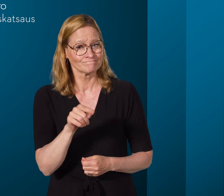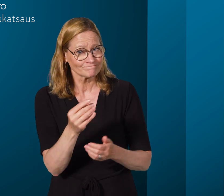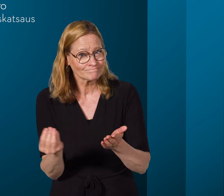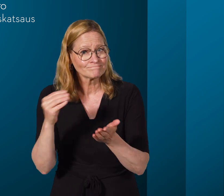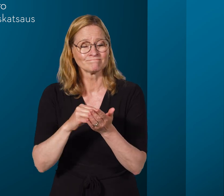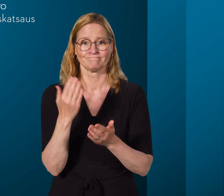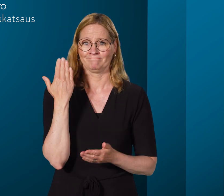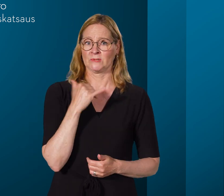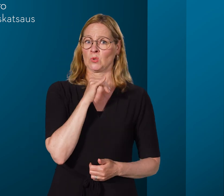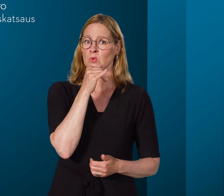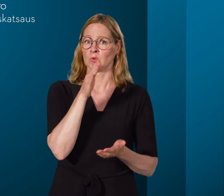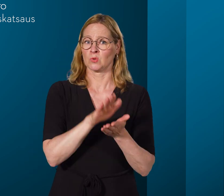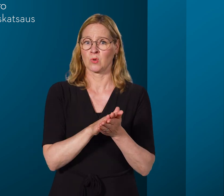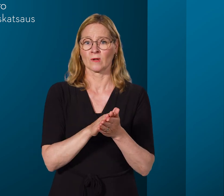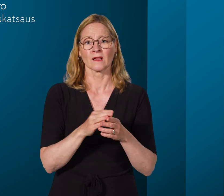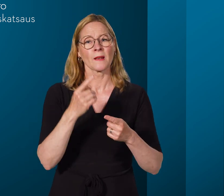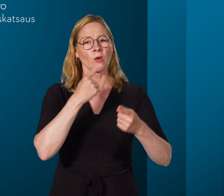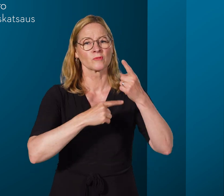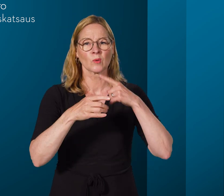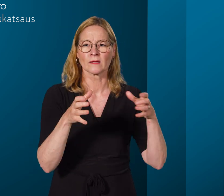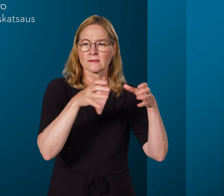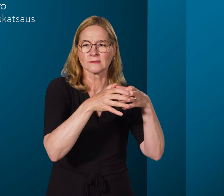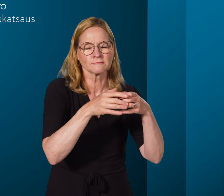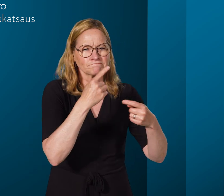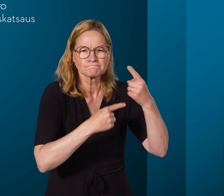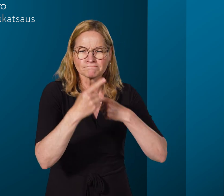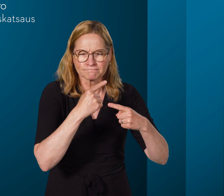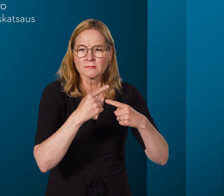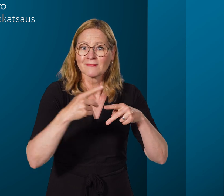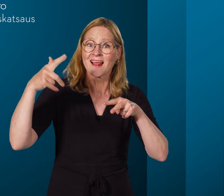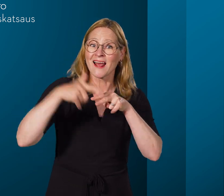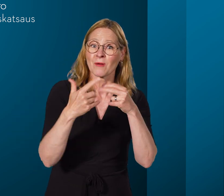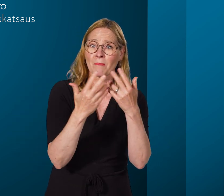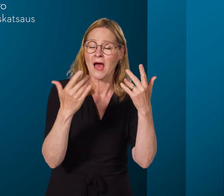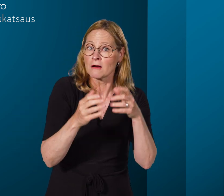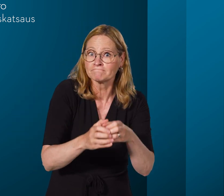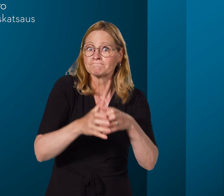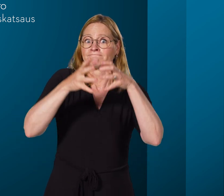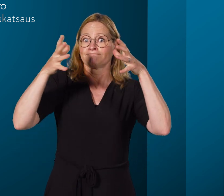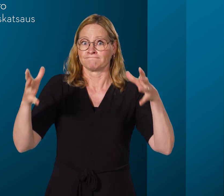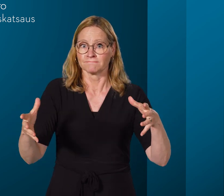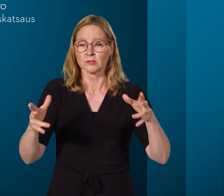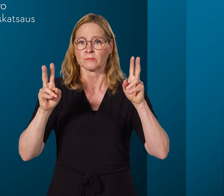Lisäksi leikkausten määrää kasvatettiin huhtikuun kehysriihessä -